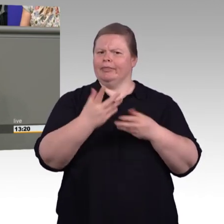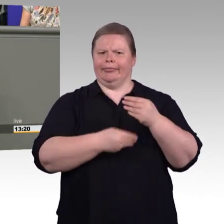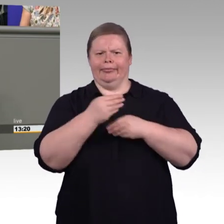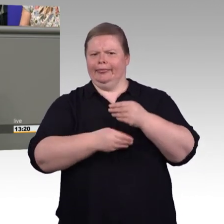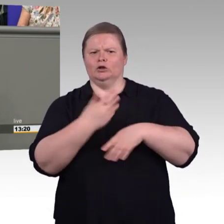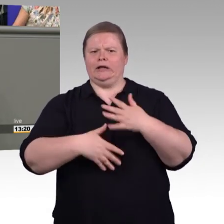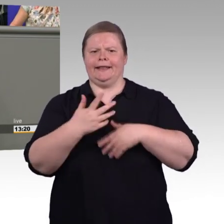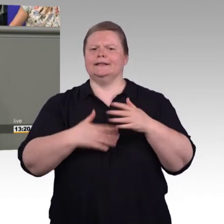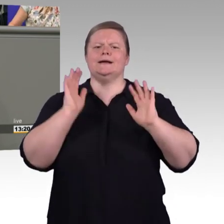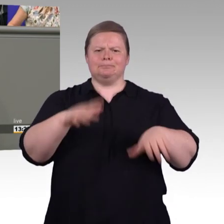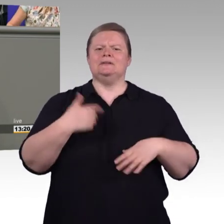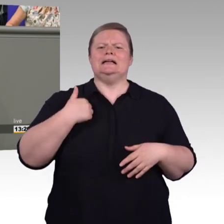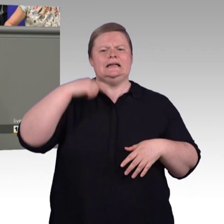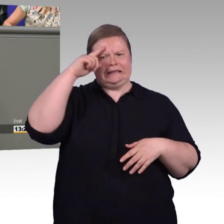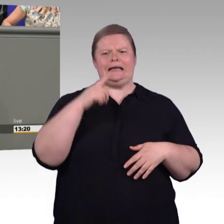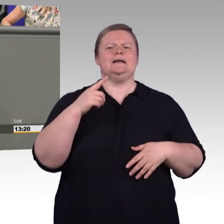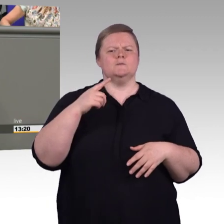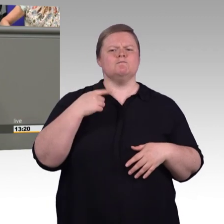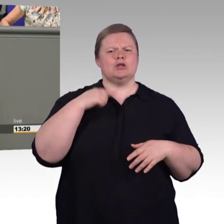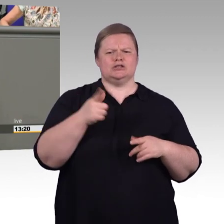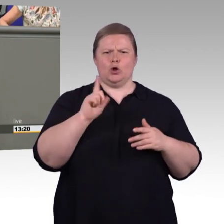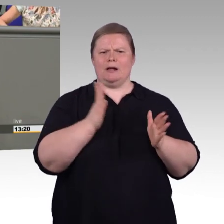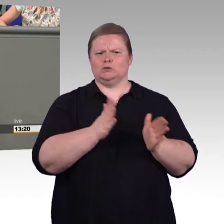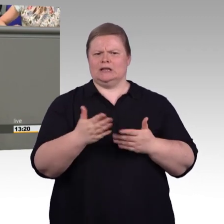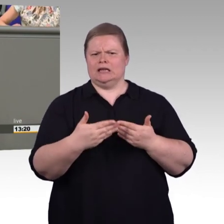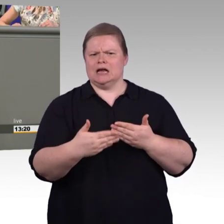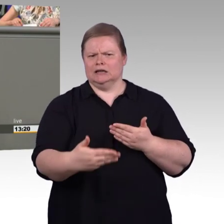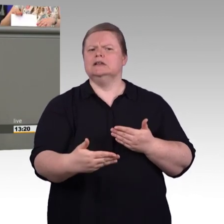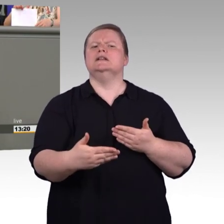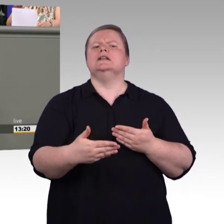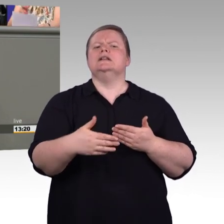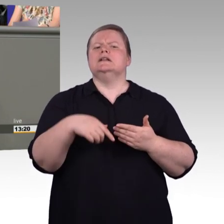eben noch nicht in der Verfassung. Kinderrechte sind uns aber besonders wichtig